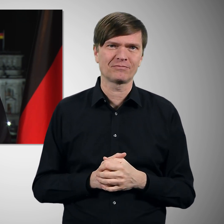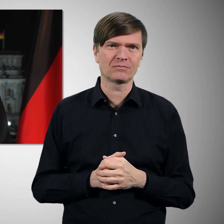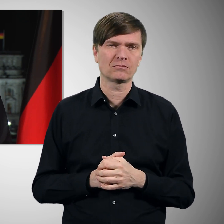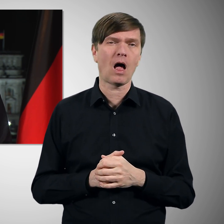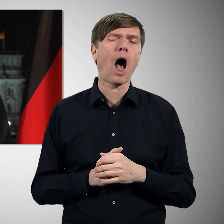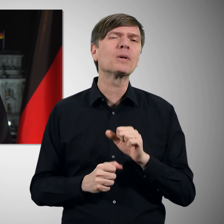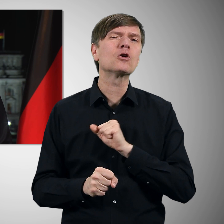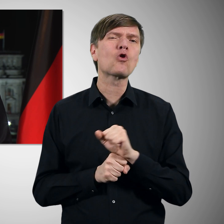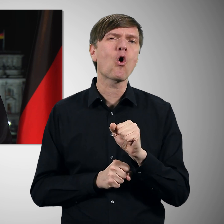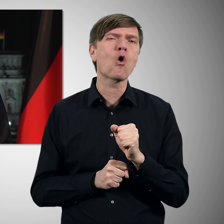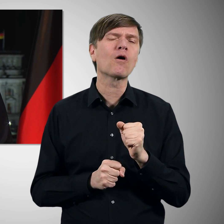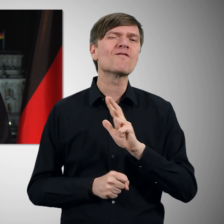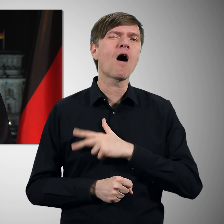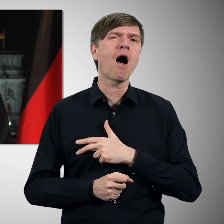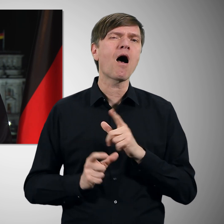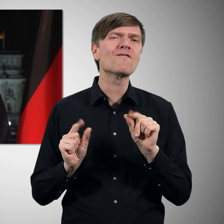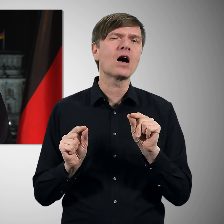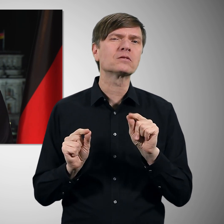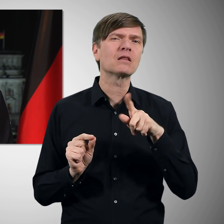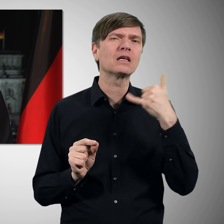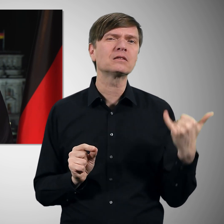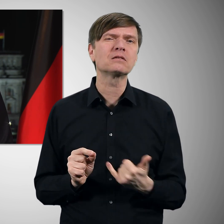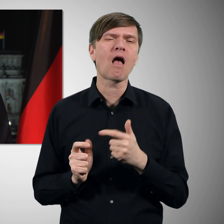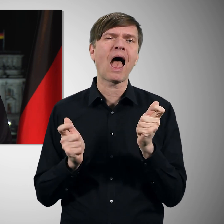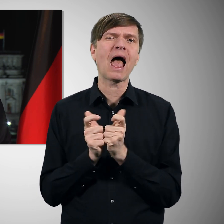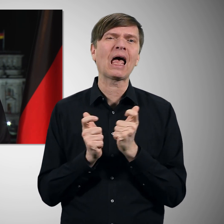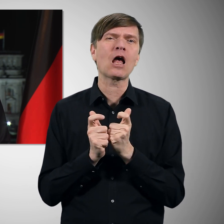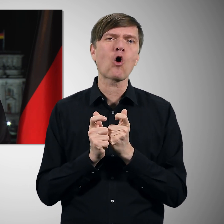Wir investieren auch im kommenden Jahr eine Rekordsumme in unsere Zukunft.